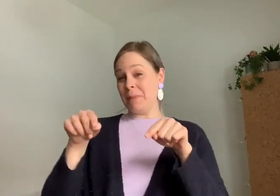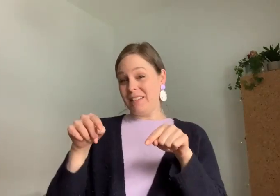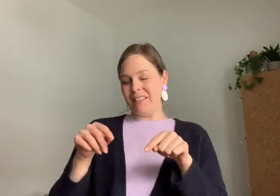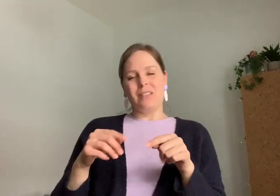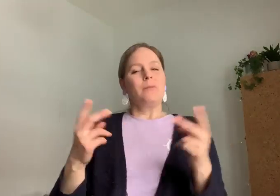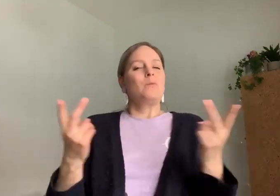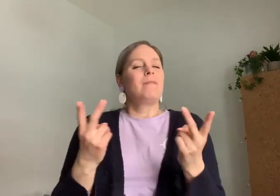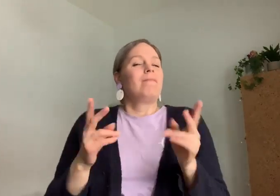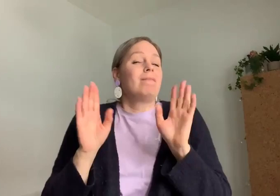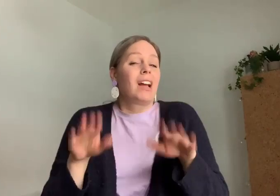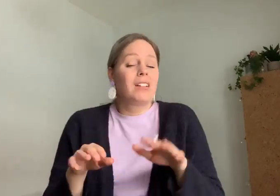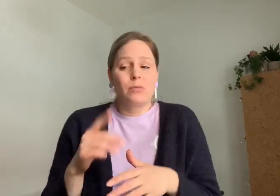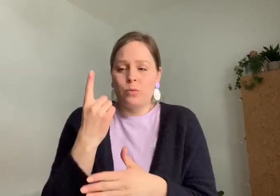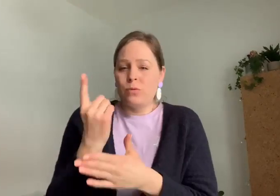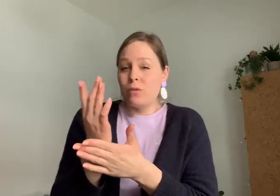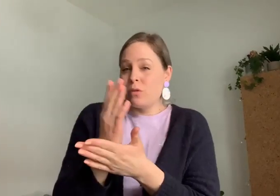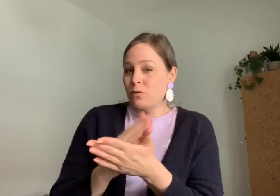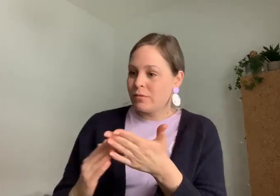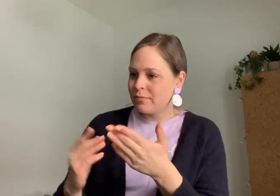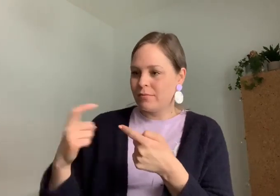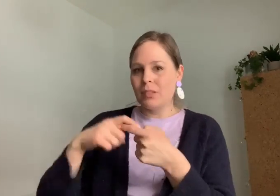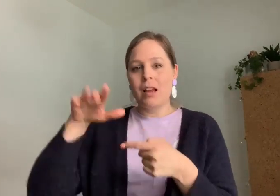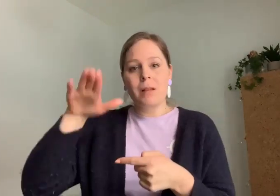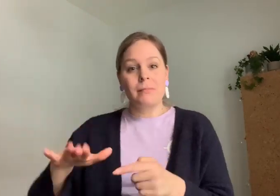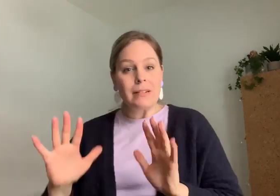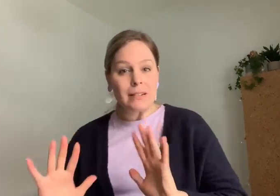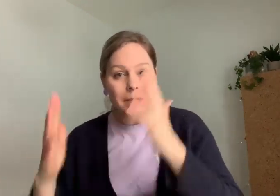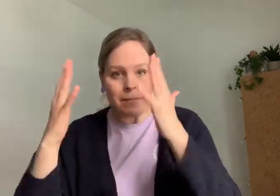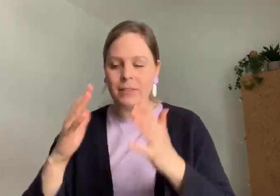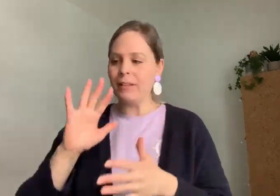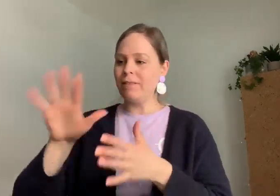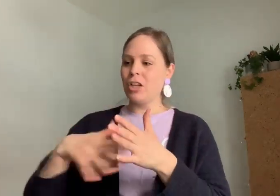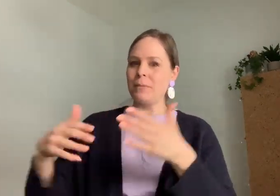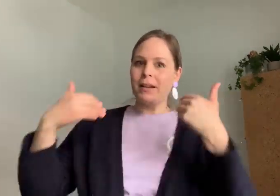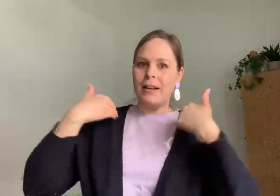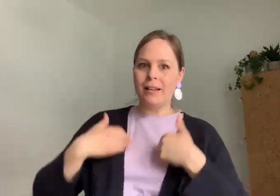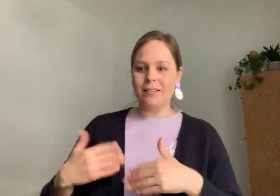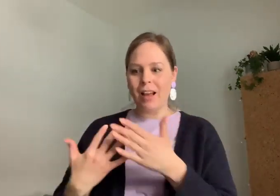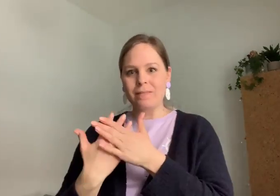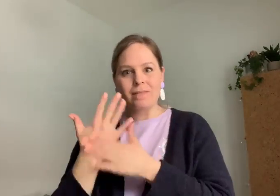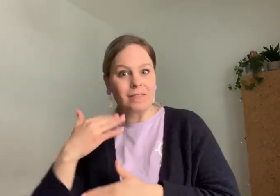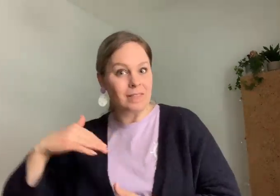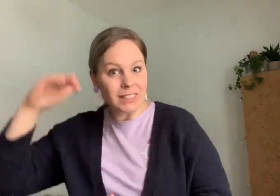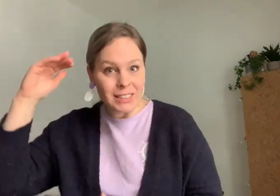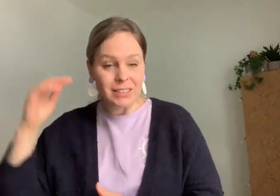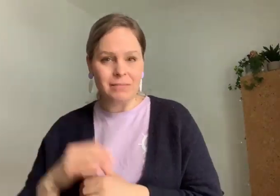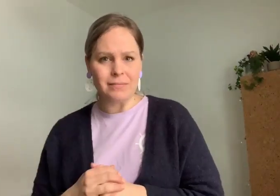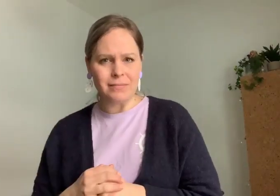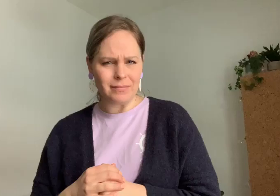Tämä on kuitenkin vain yksi osa lapsen elämää ja viittomakieliseksi kasvamista.